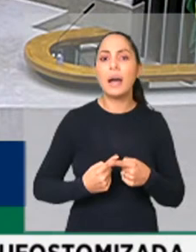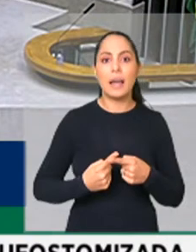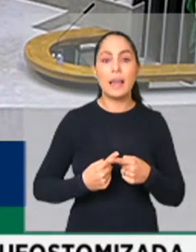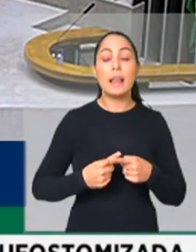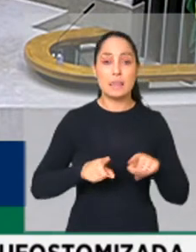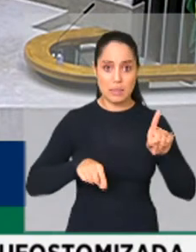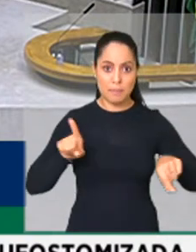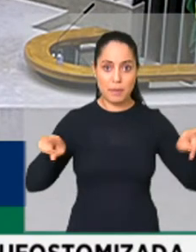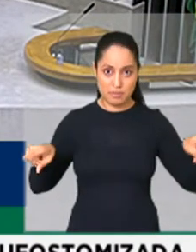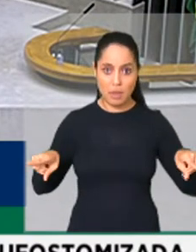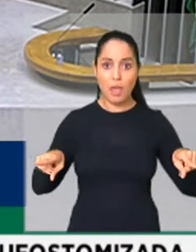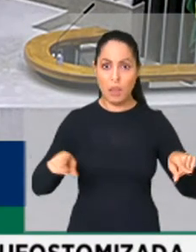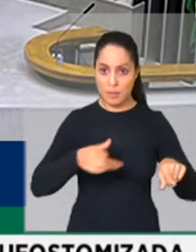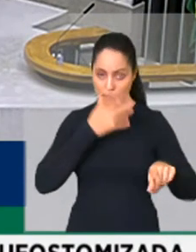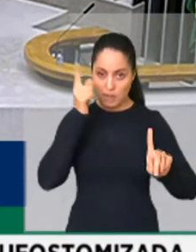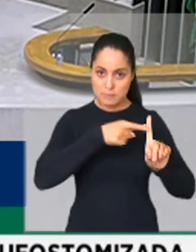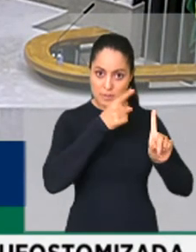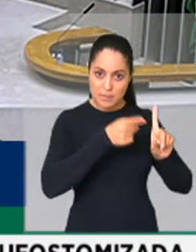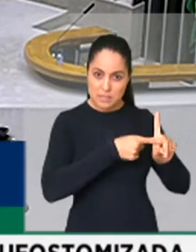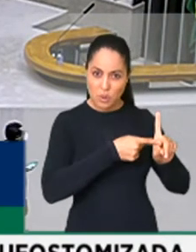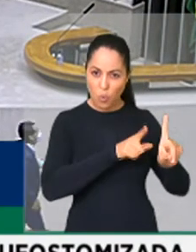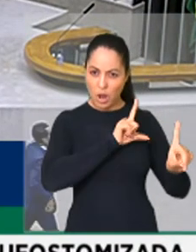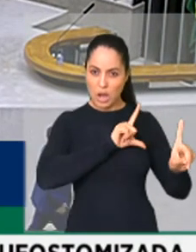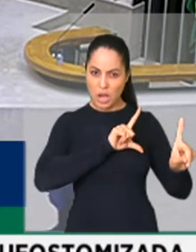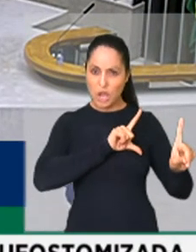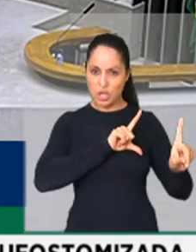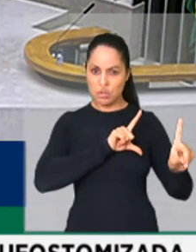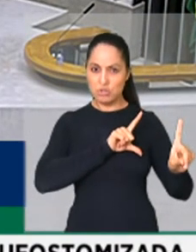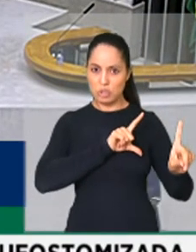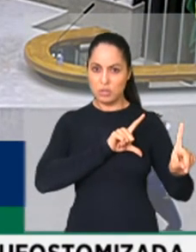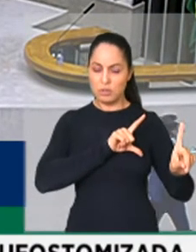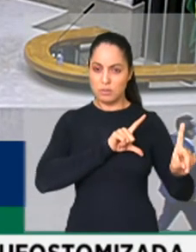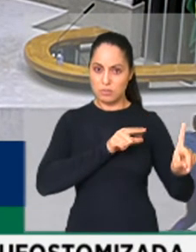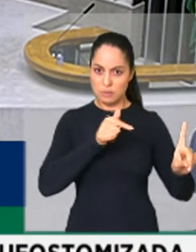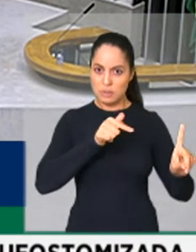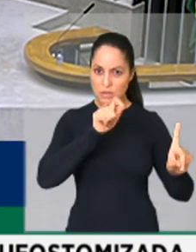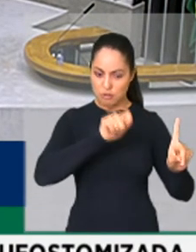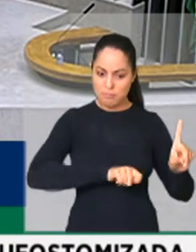DEPUTADO DR. ZACARIAS AQUILO DR. ZACHARIAS CALIL. O RELATOR É O DEPUTADO CAPITÃO WAGNER